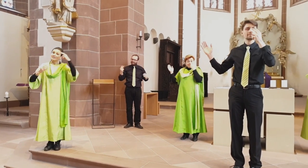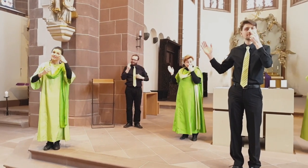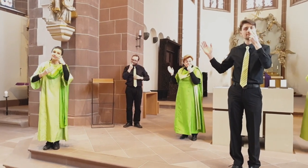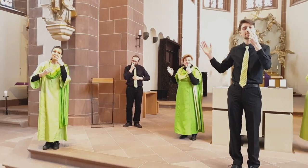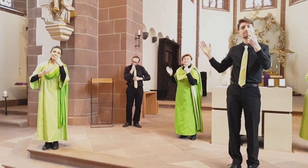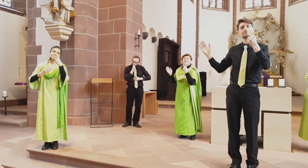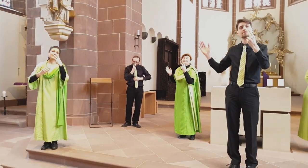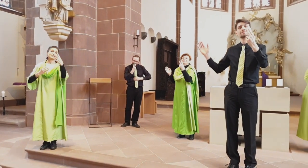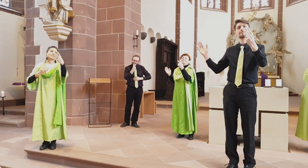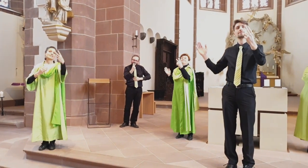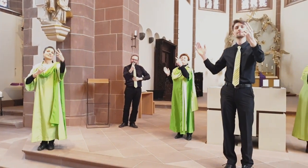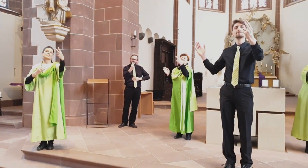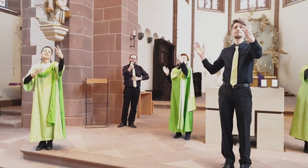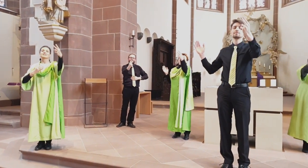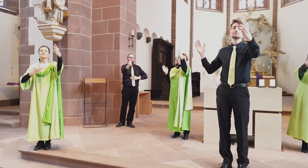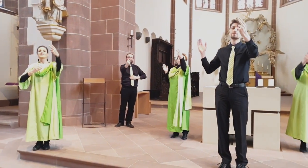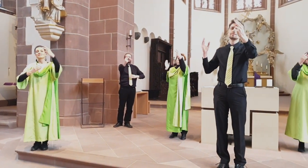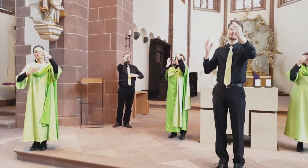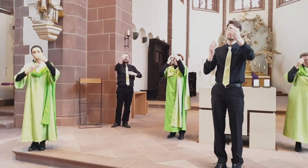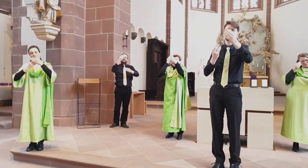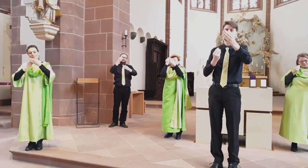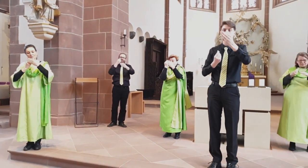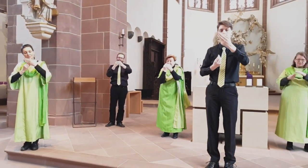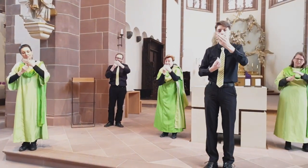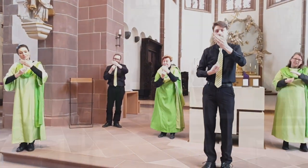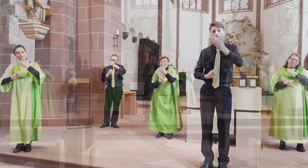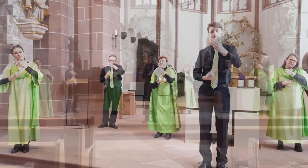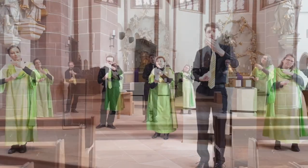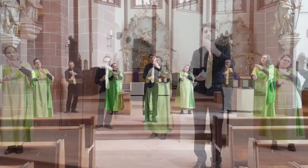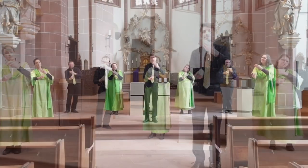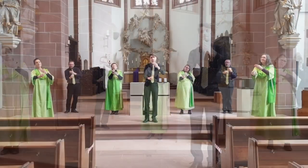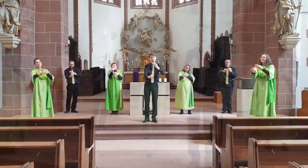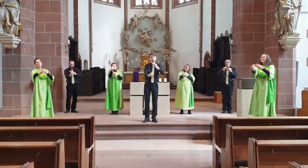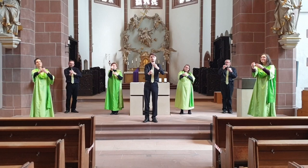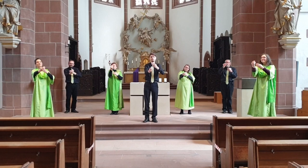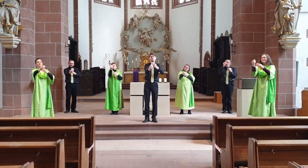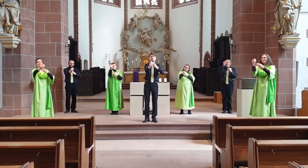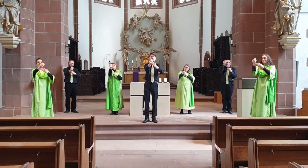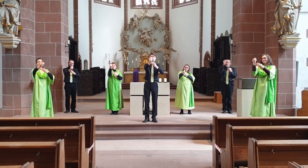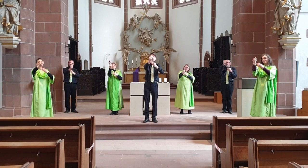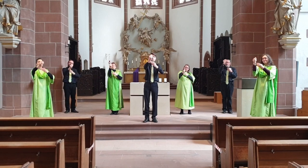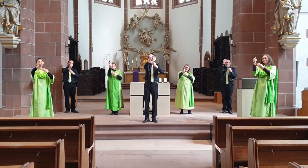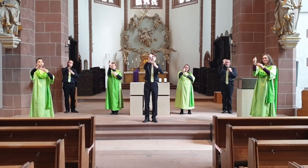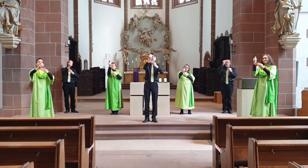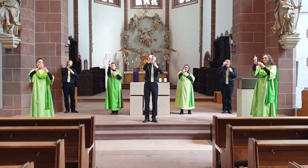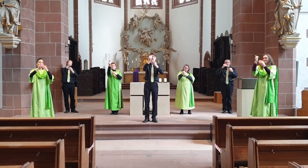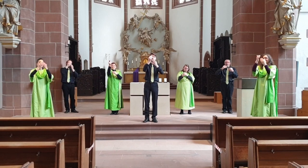Schau dich an, verstehe dich.